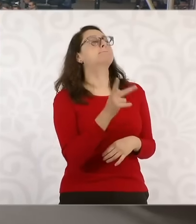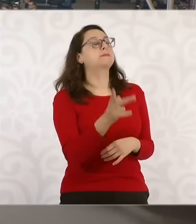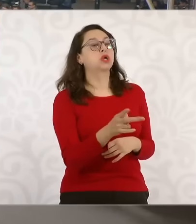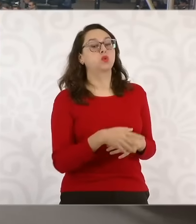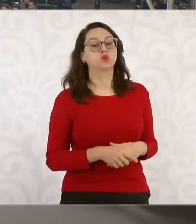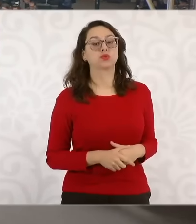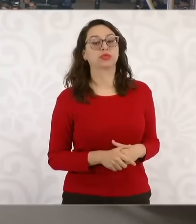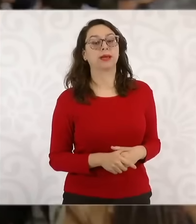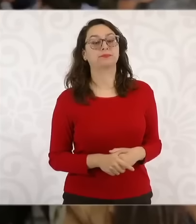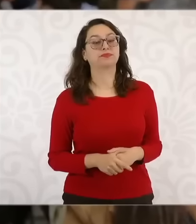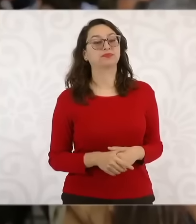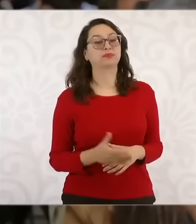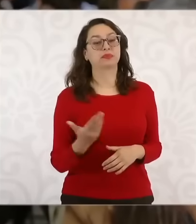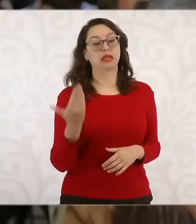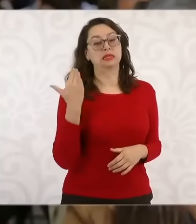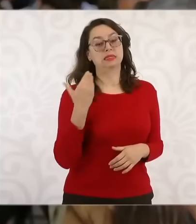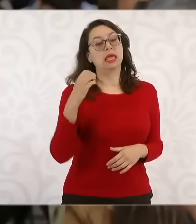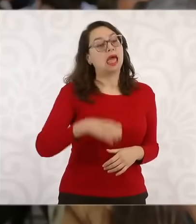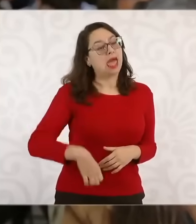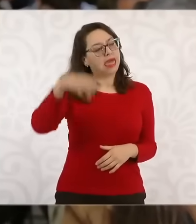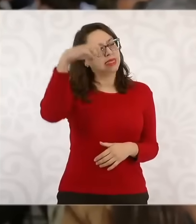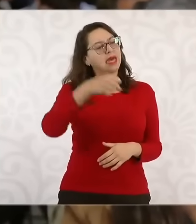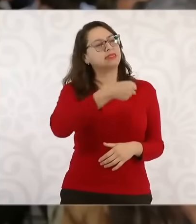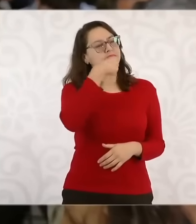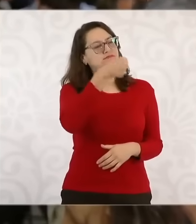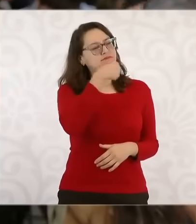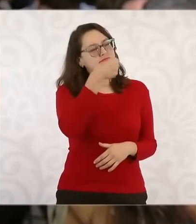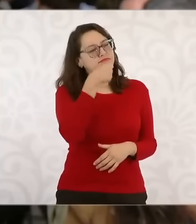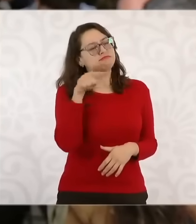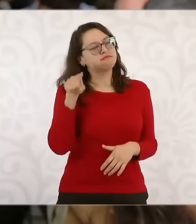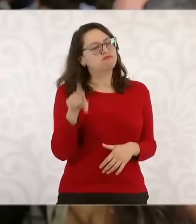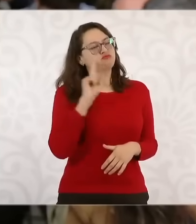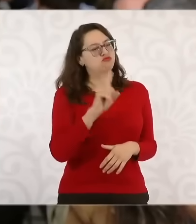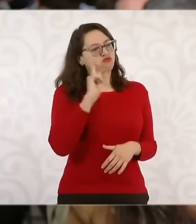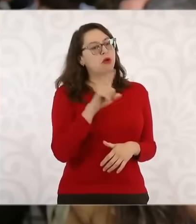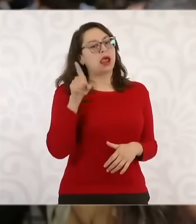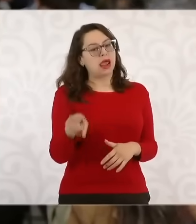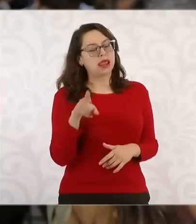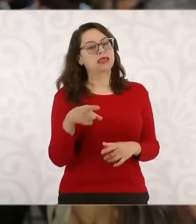el caso de una adulta mayor que fue despedida del Consejo Mundial de Boxeo y que incluso,